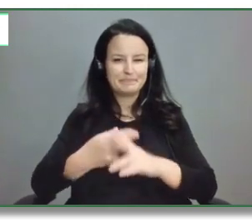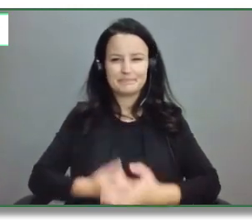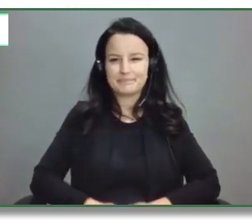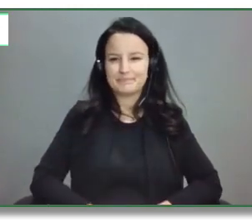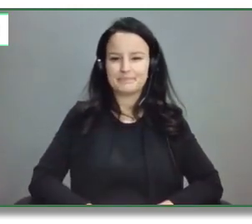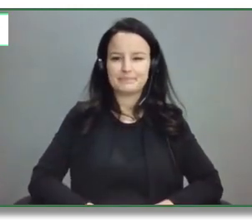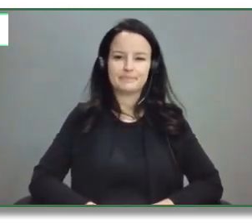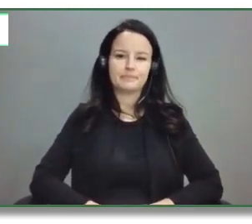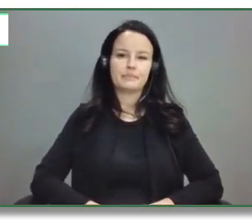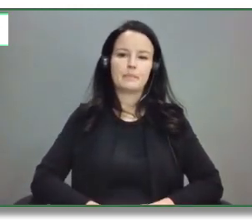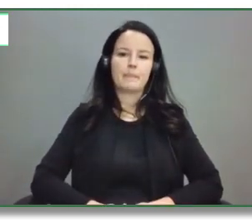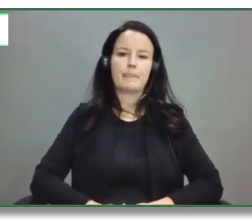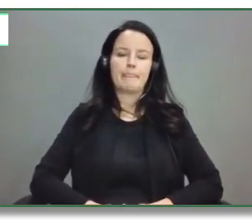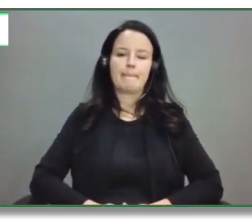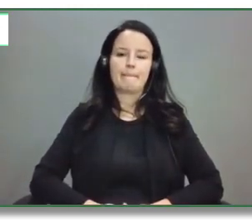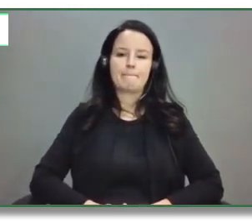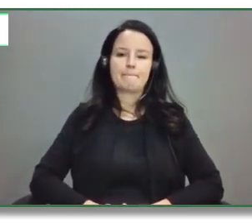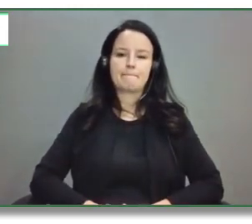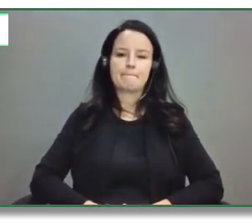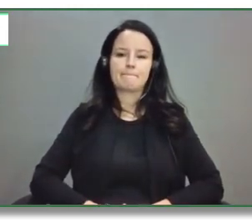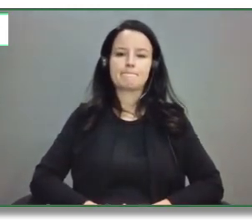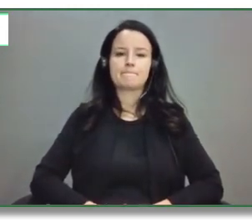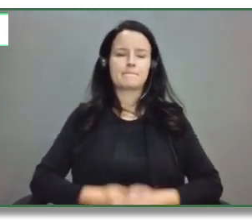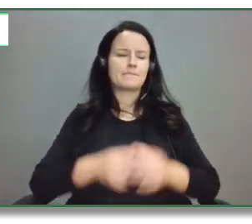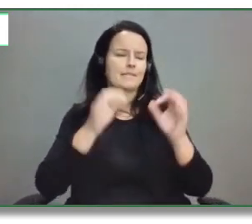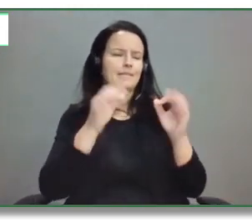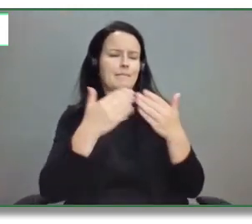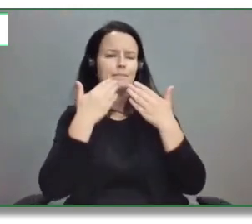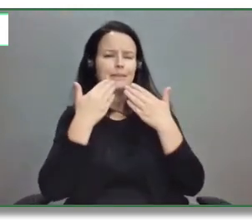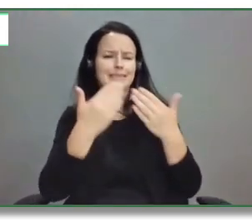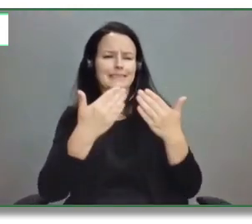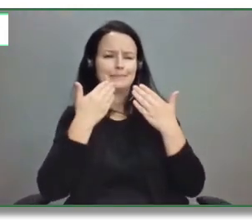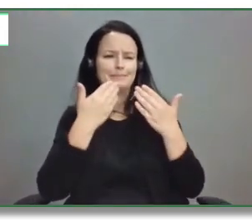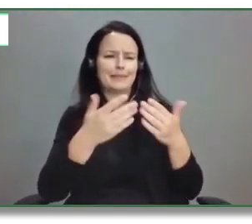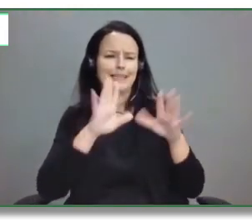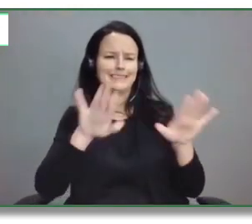Mariam merci beaucoup pour cette présentation